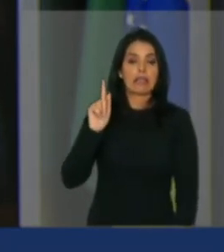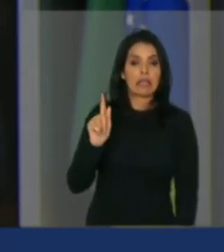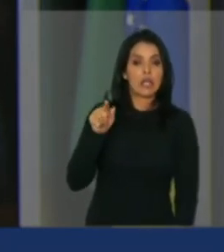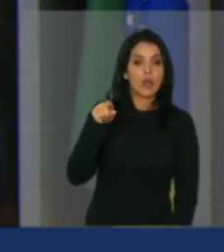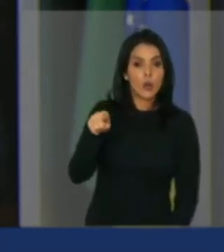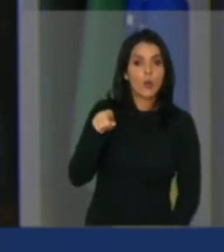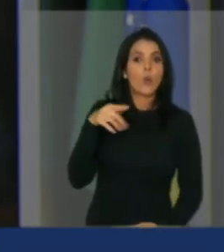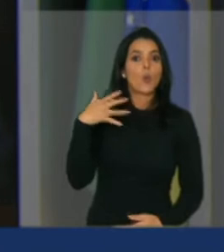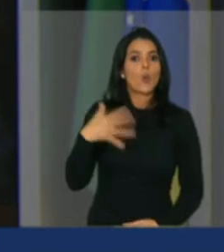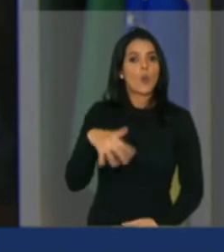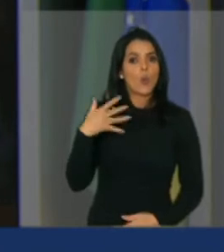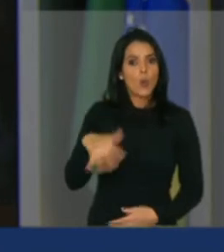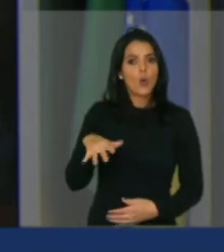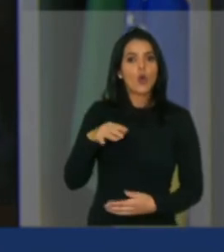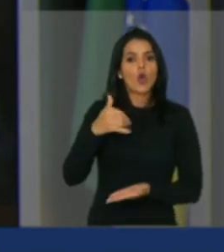POR DESTINO A EUROPA. ESTES 1500 QUILOS DE COCAÍNA